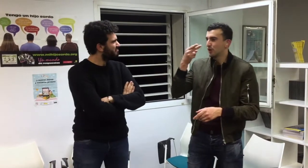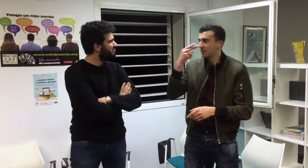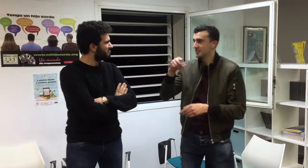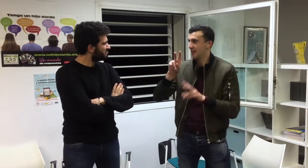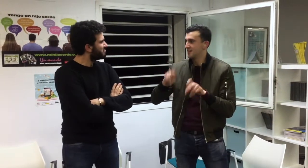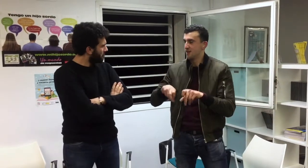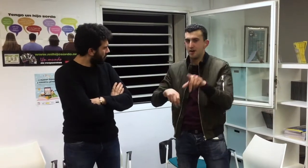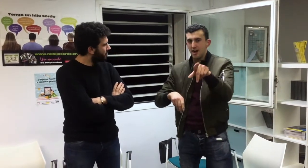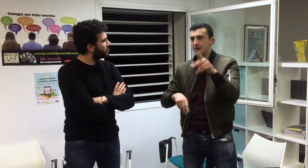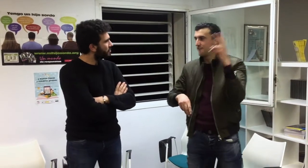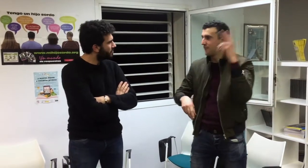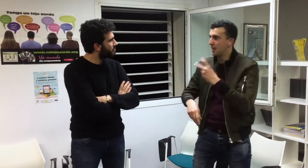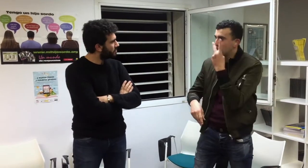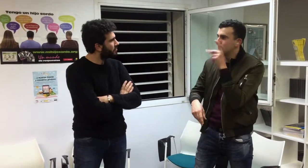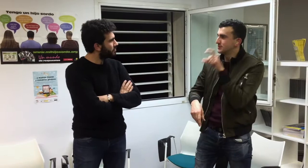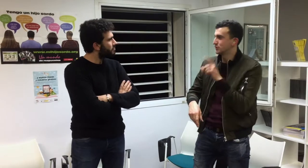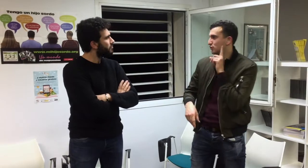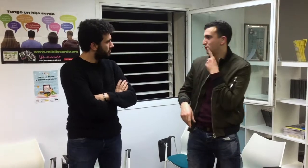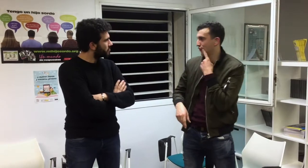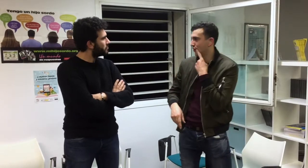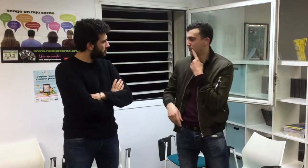Ha sido una visita interesante en la que han venido dos personas sordas,